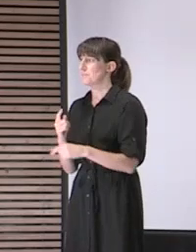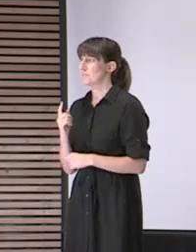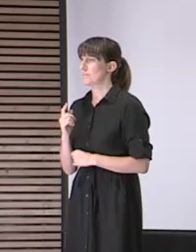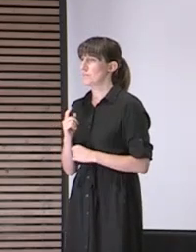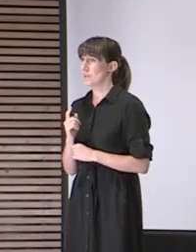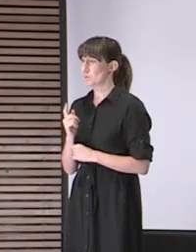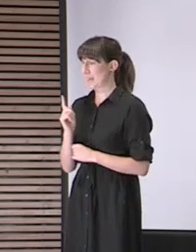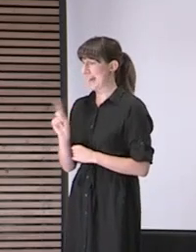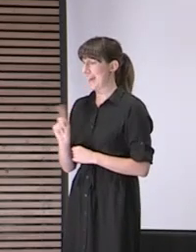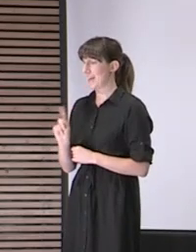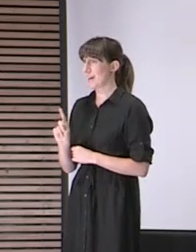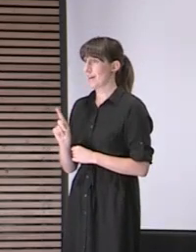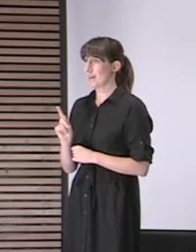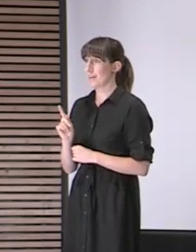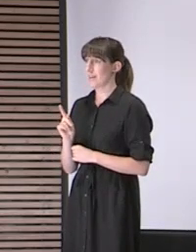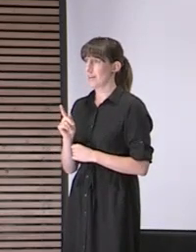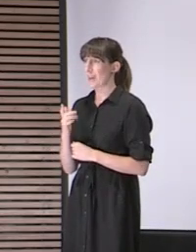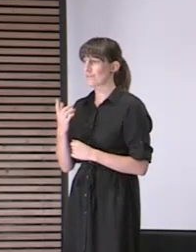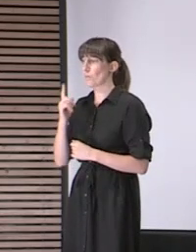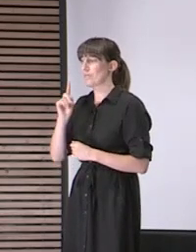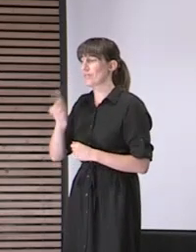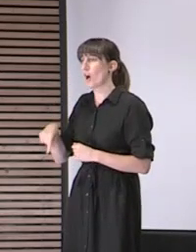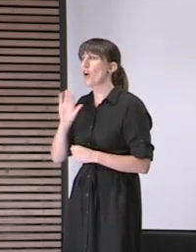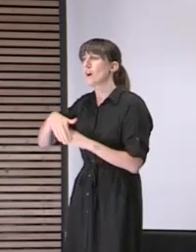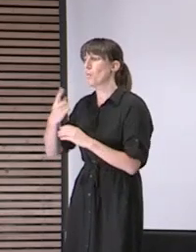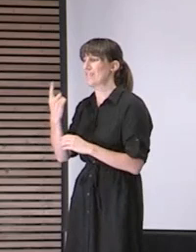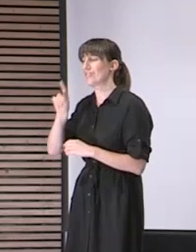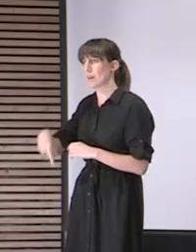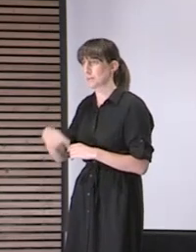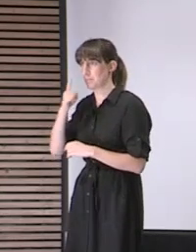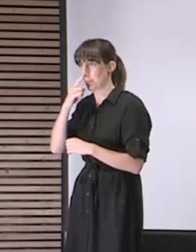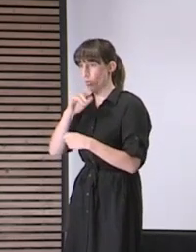Pero nuestra número máximo de casos nuevos que hemos tenido cada día, hoy es probablemente el número más alto, 89, por lo